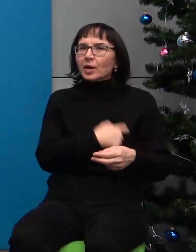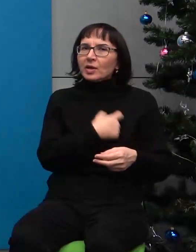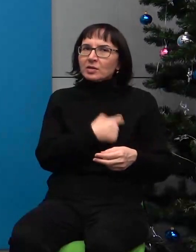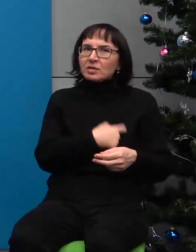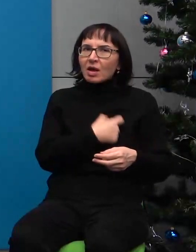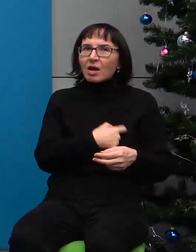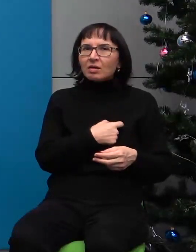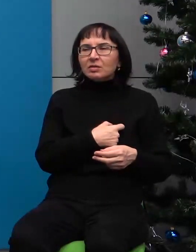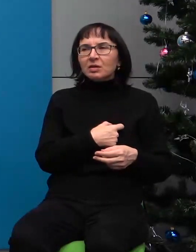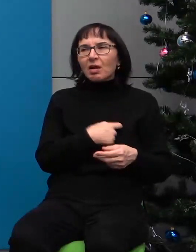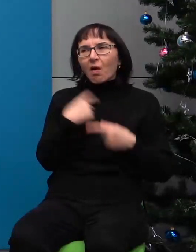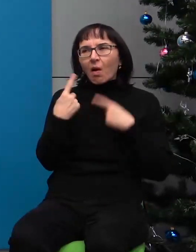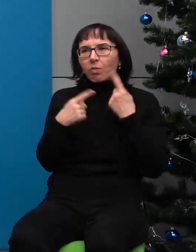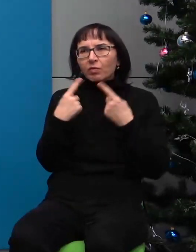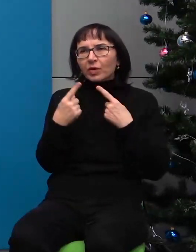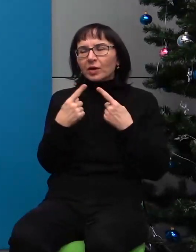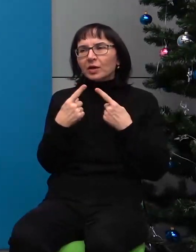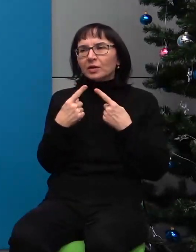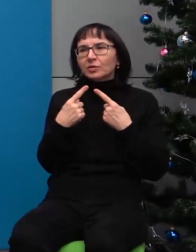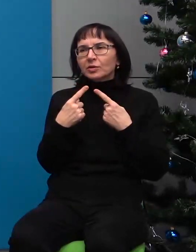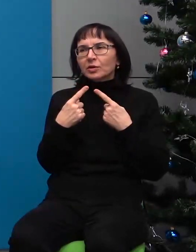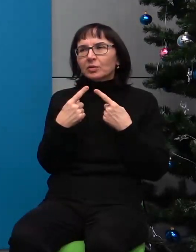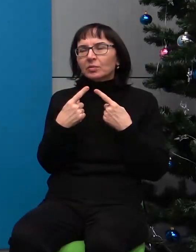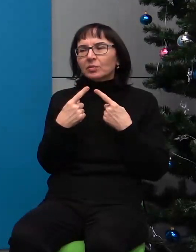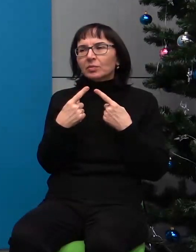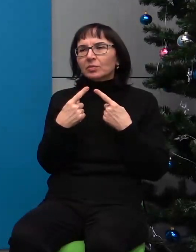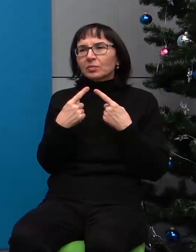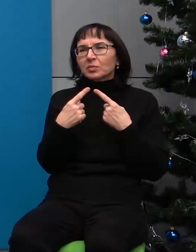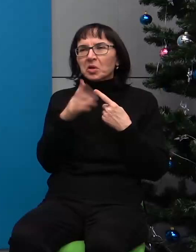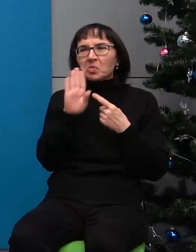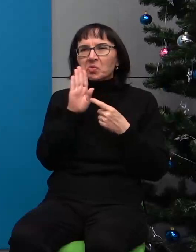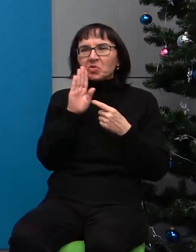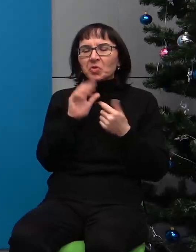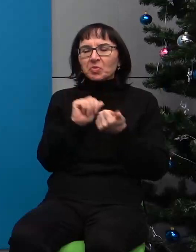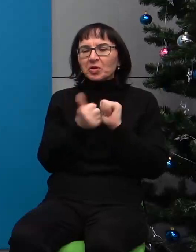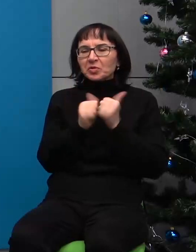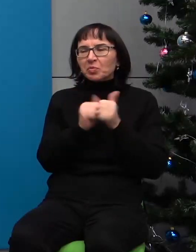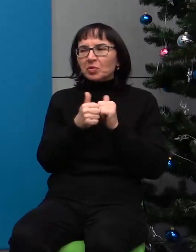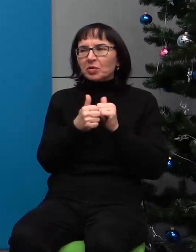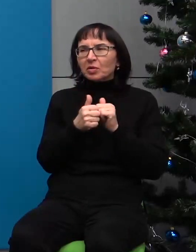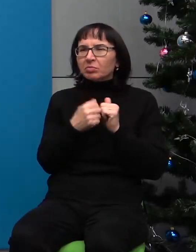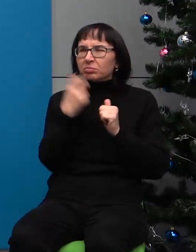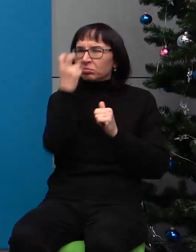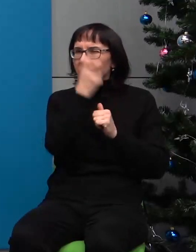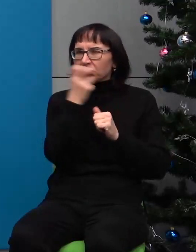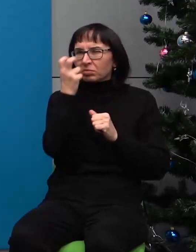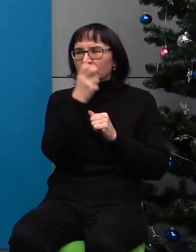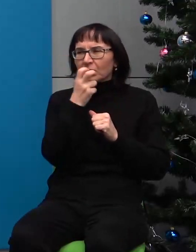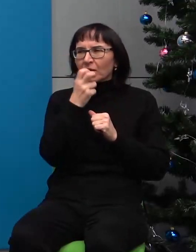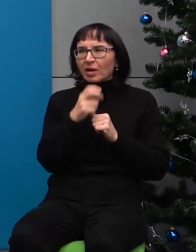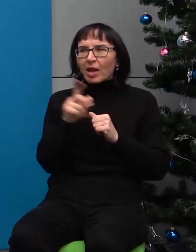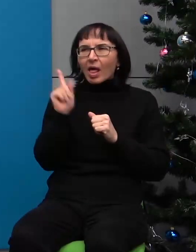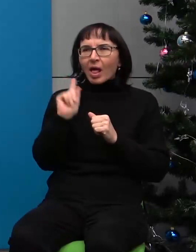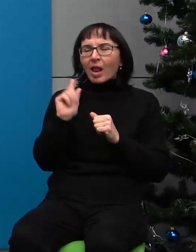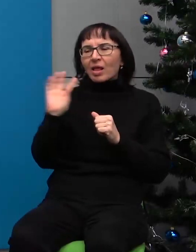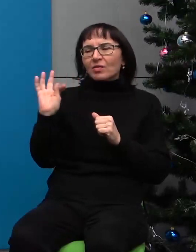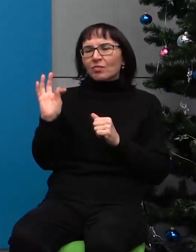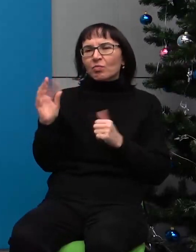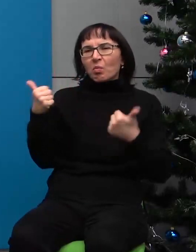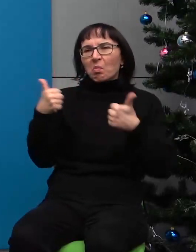ale z drugiej strony jednak to tak jak ze sportem. Niby robisz to dla pasji, ale kurczę, twój mecz jest wart miliard dolarów gdzieś tam,